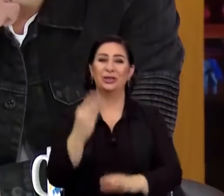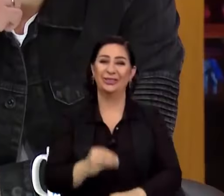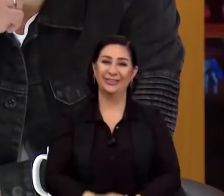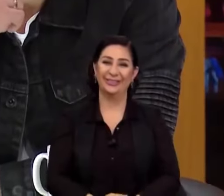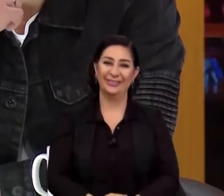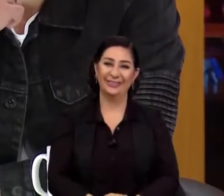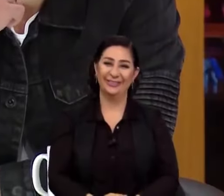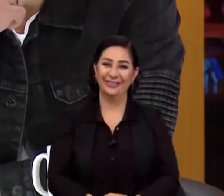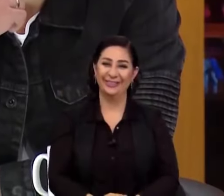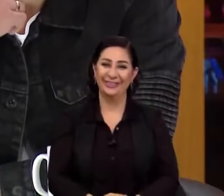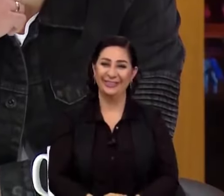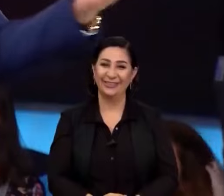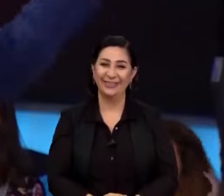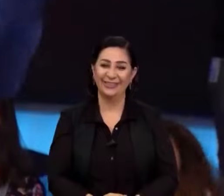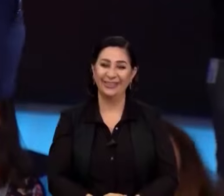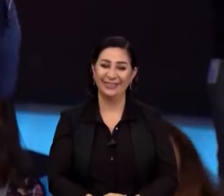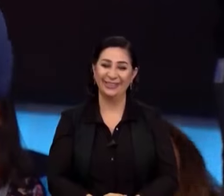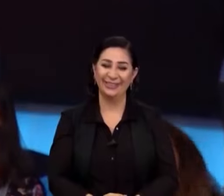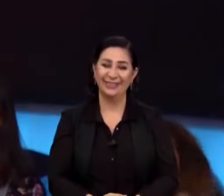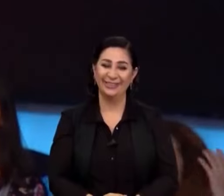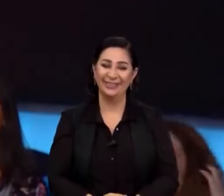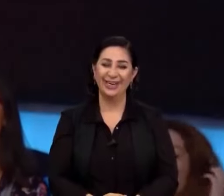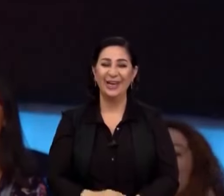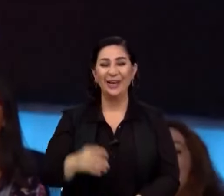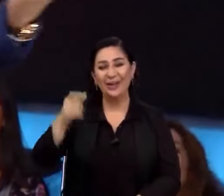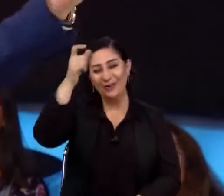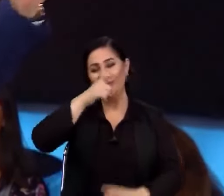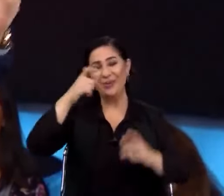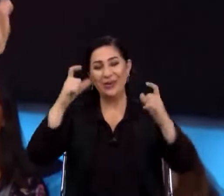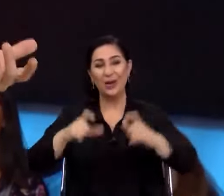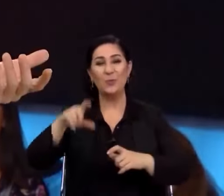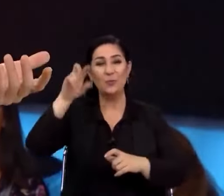mi bir heyet böyle Türkiye'nin psikiyatris